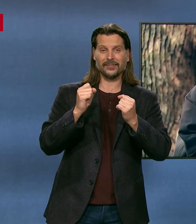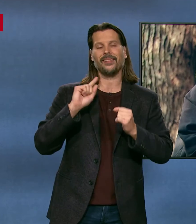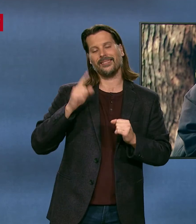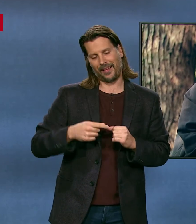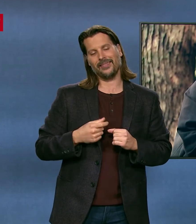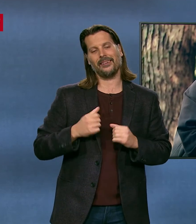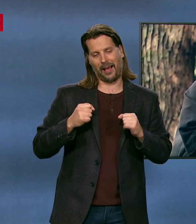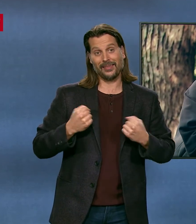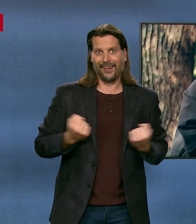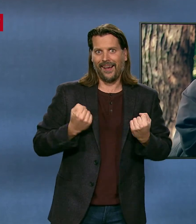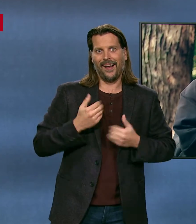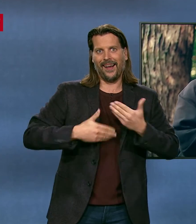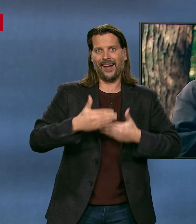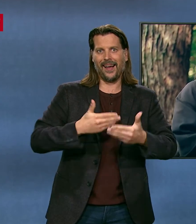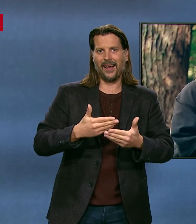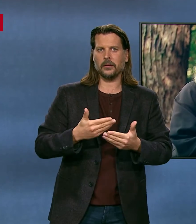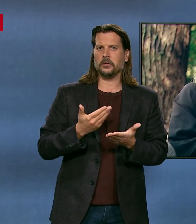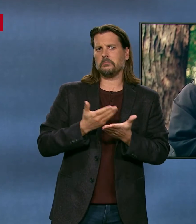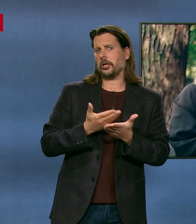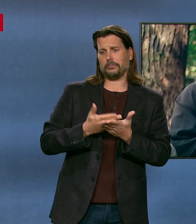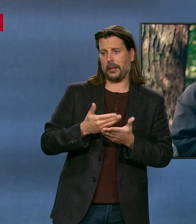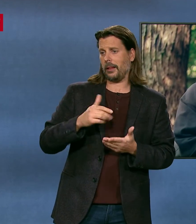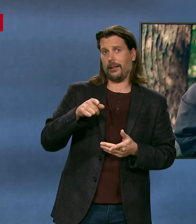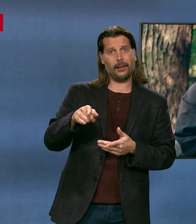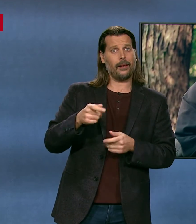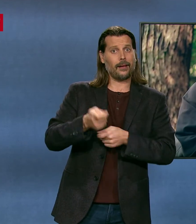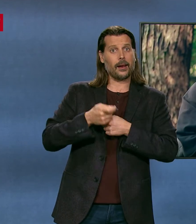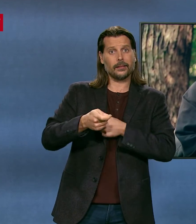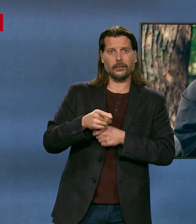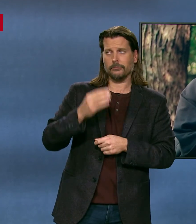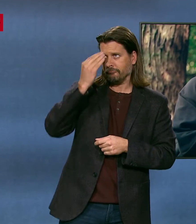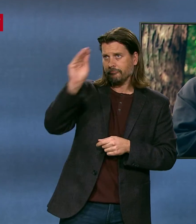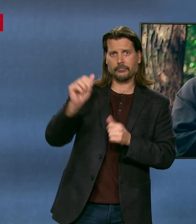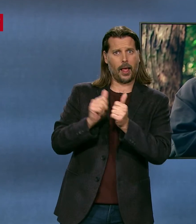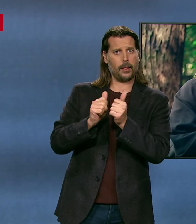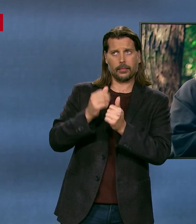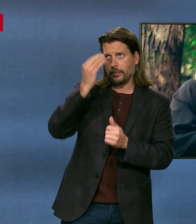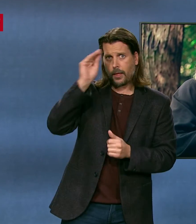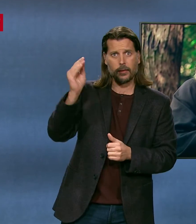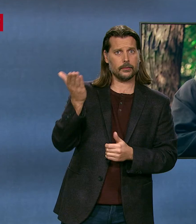Wenn man begeistert ist, kann man den Eltern z.B. sagen - v.a. wenn man einen Garten hat -